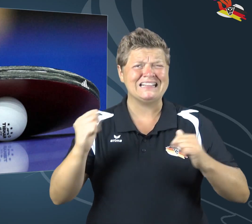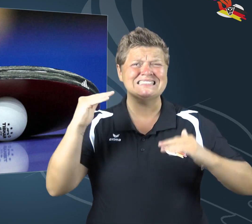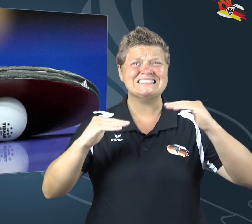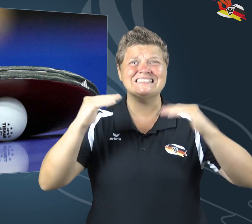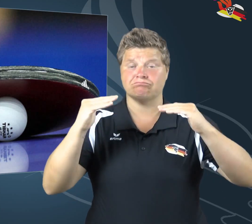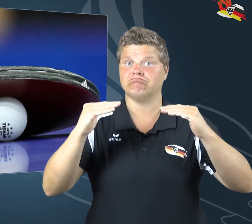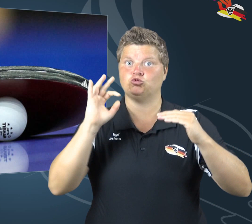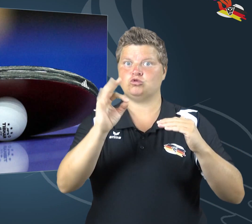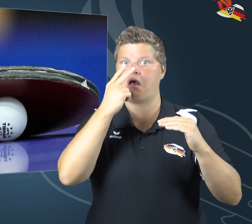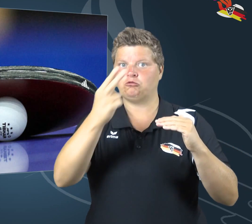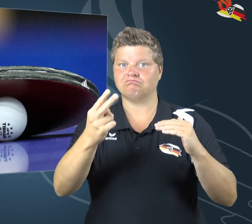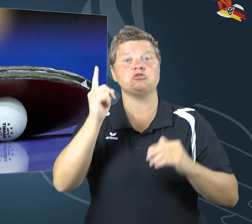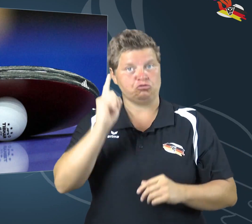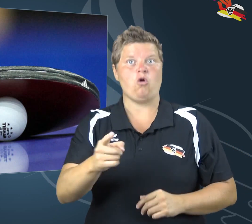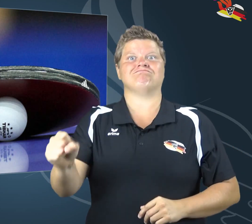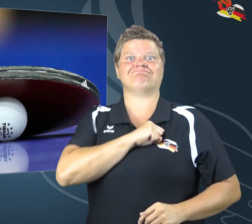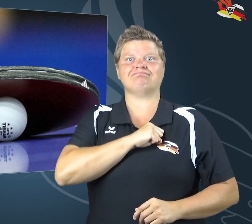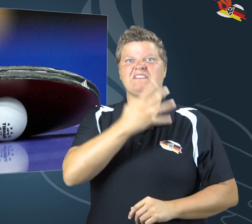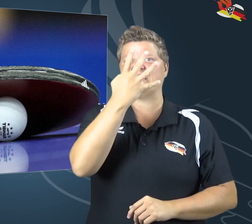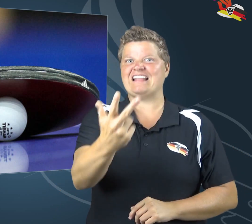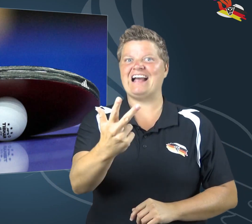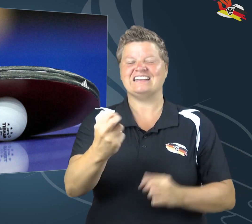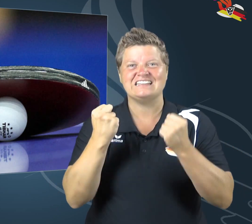Anschließend mussten sie sich aber gegen die Chinesinnen geschlagen geben.